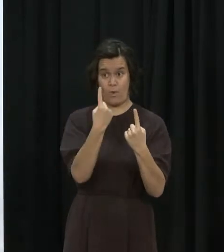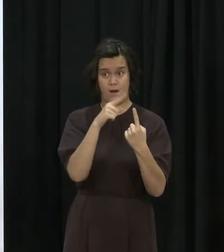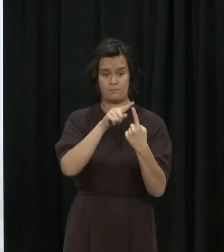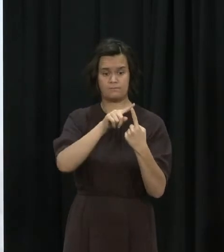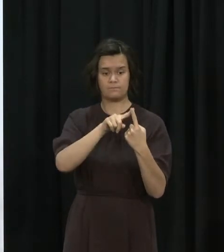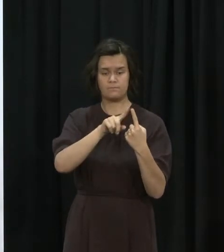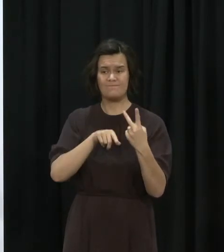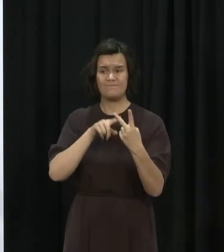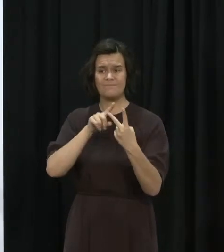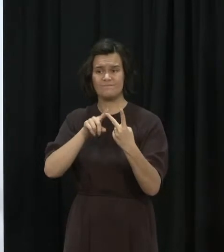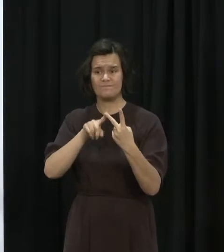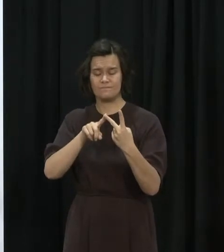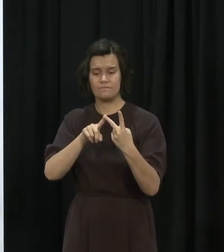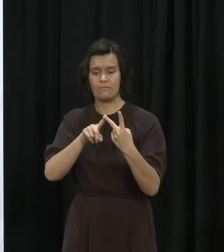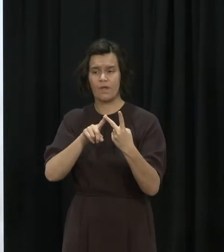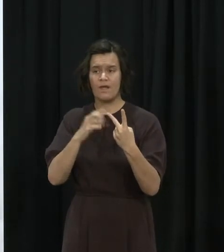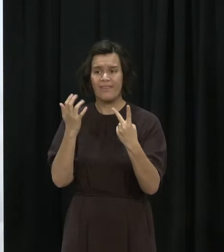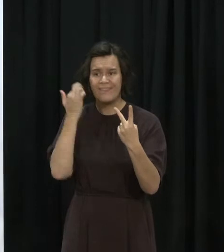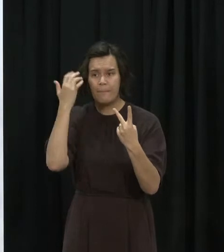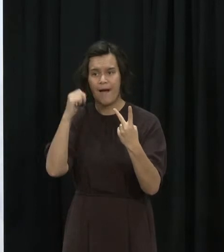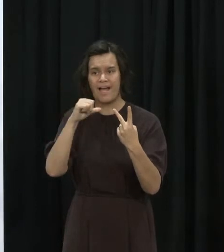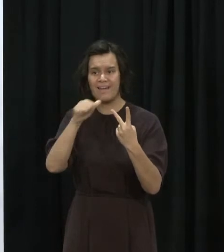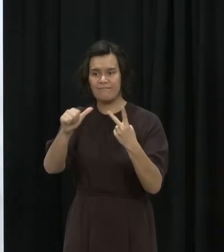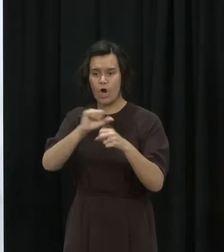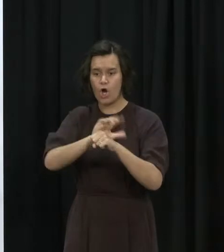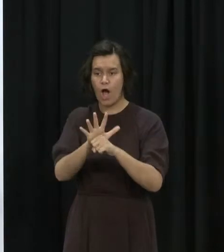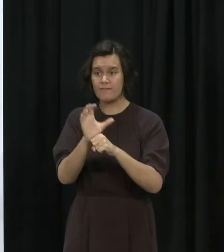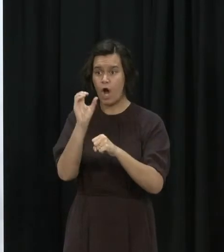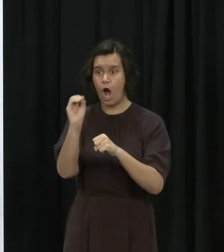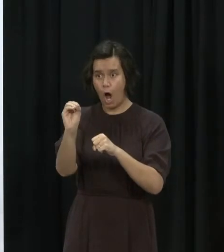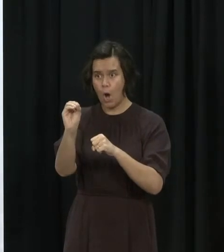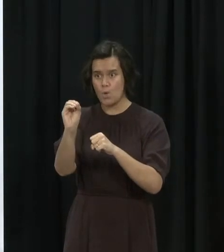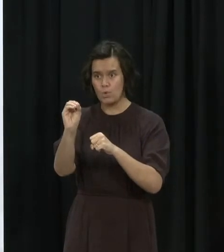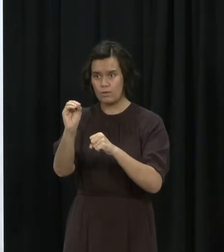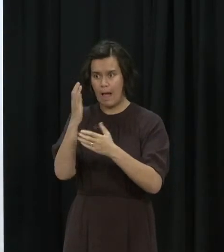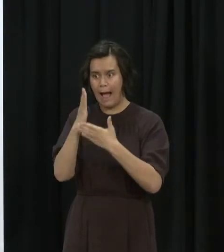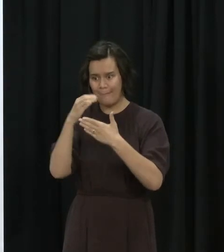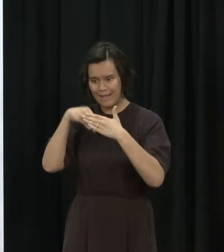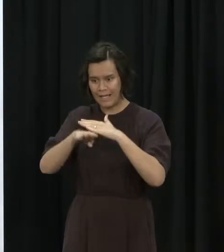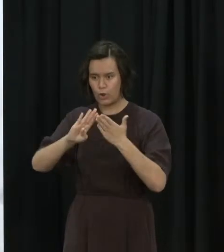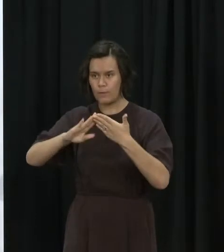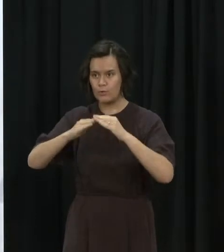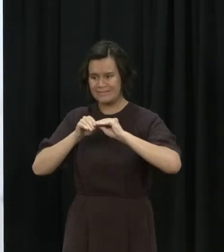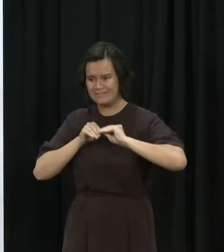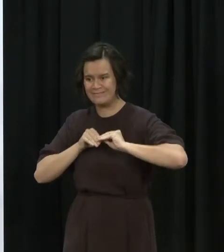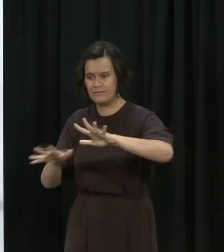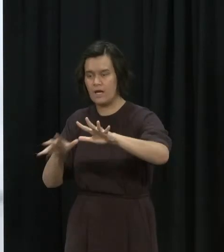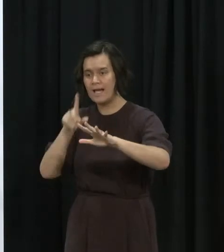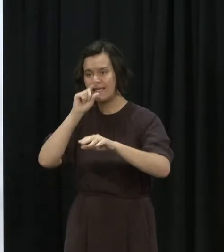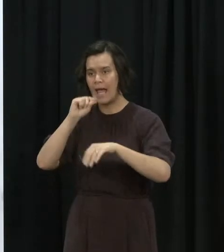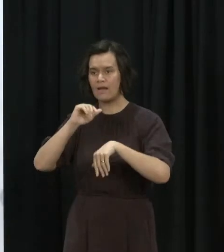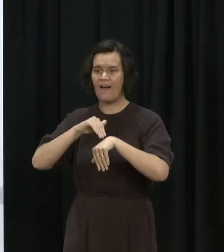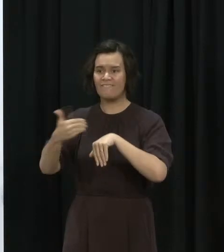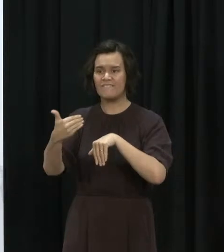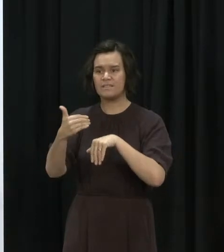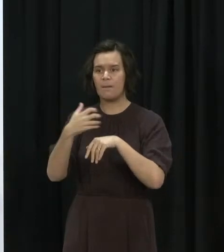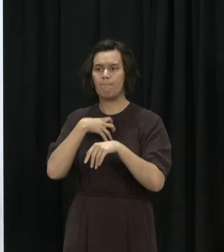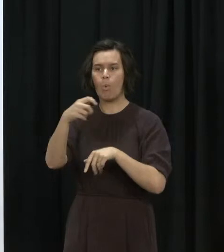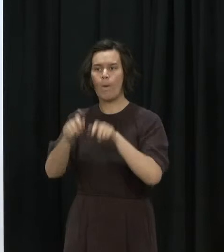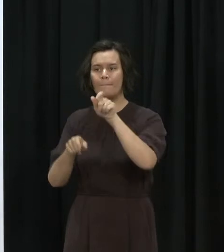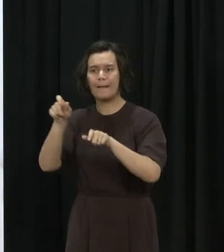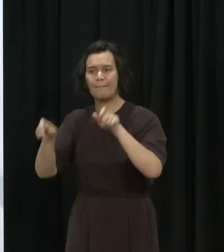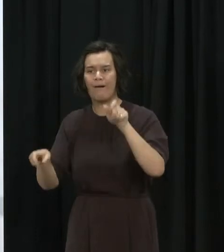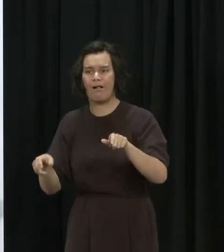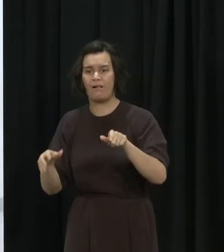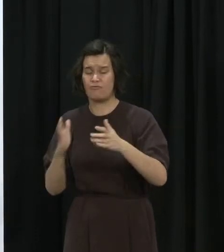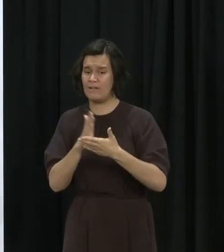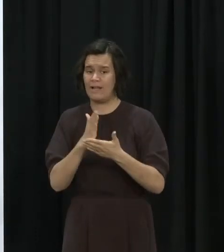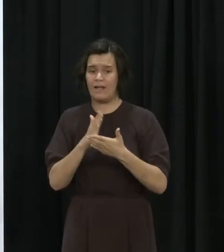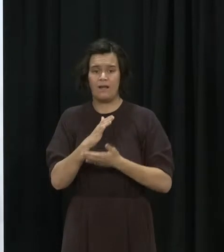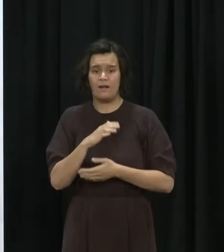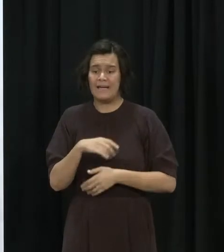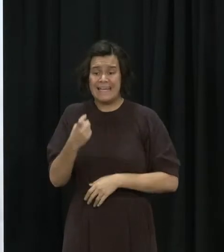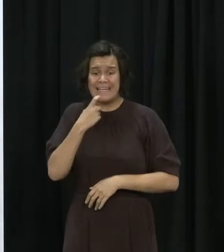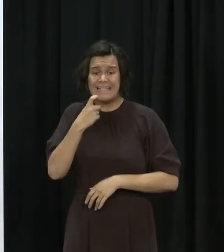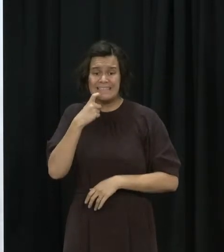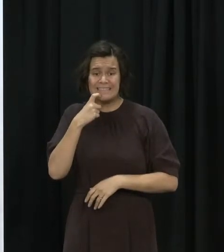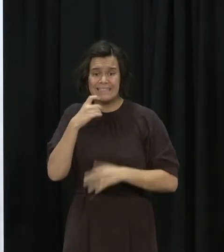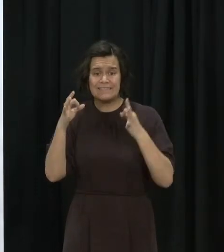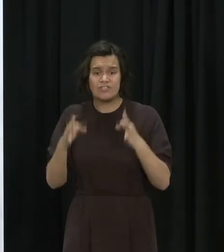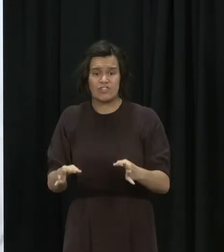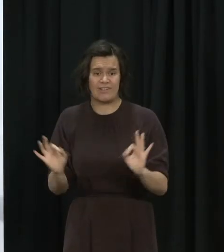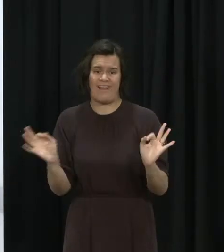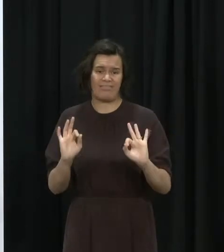kaore i whakaarohia e ratou mo